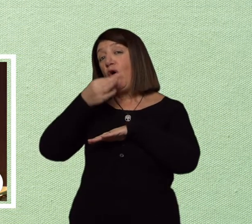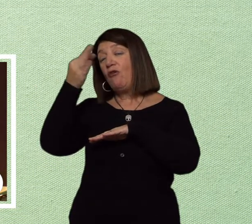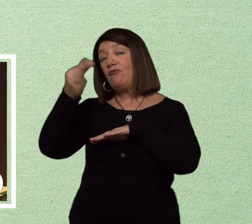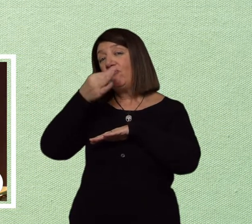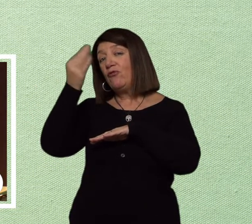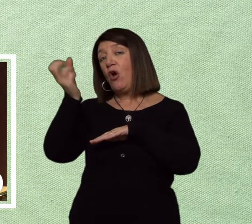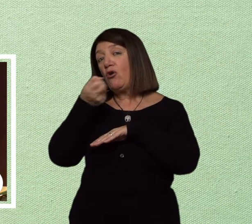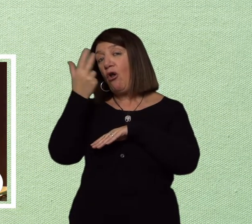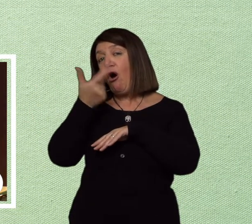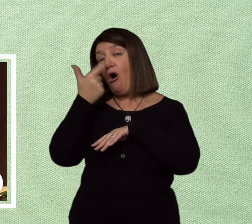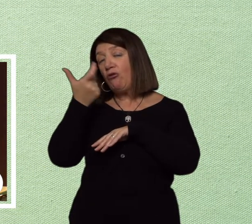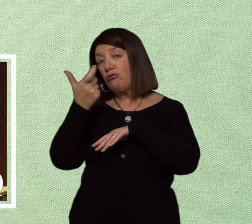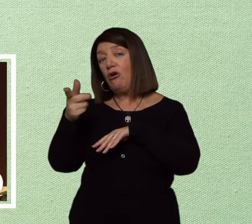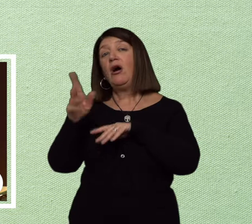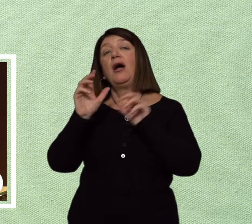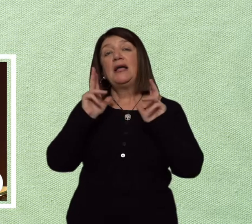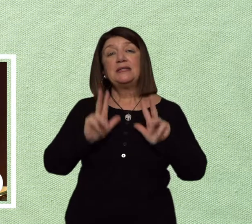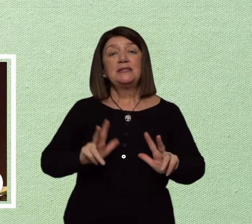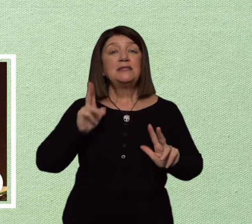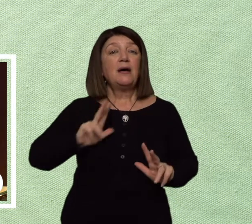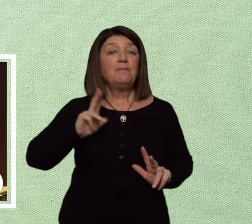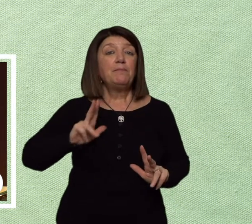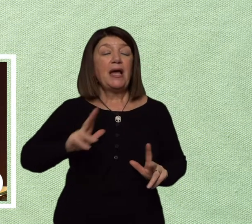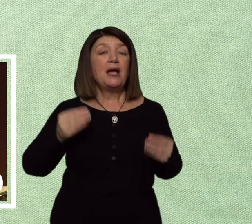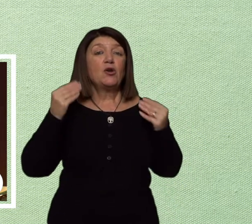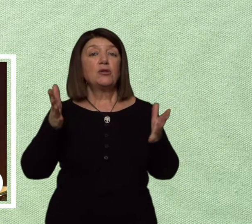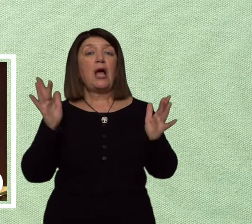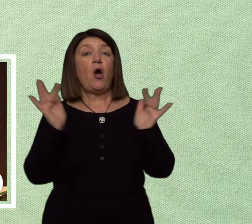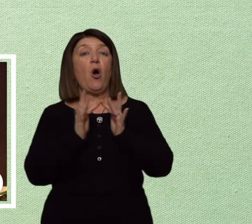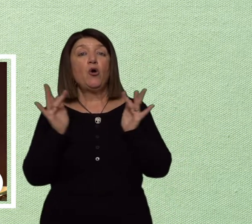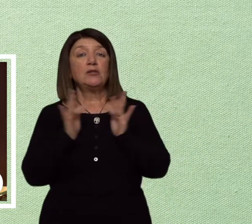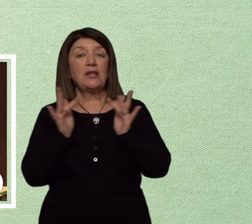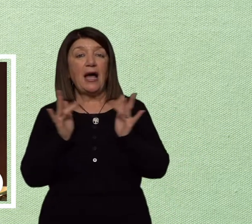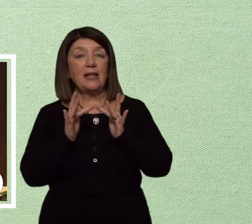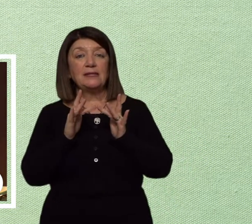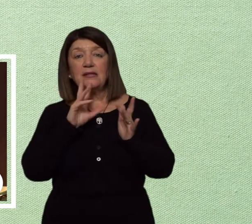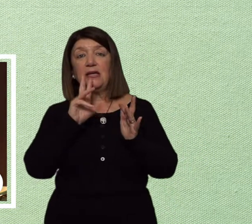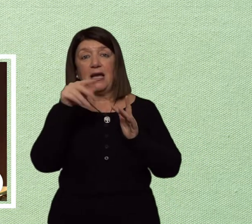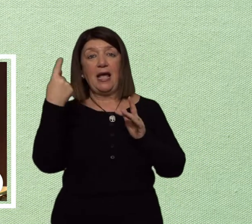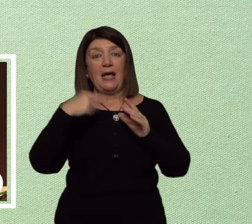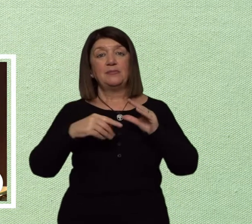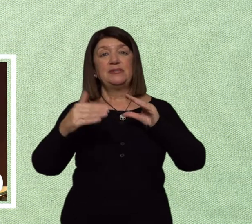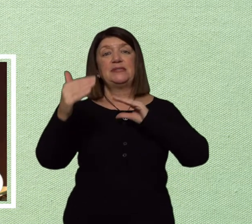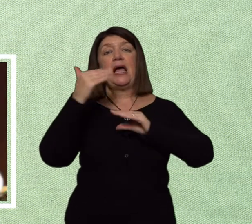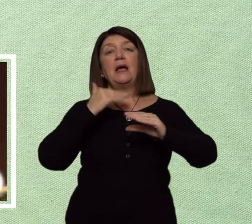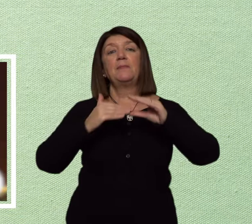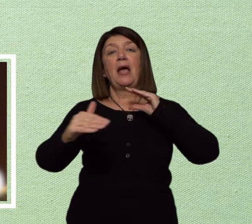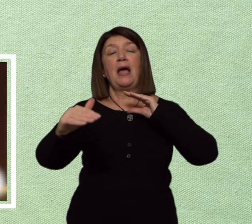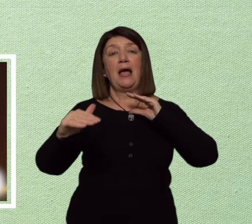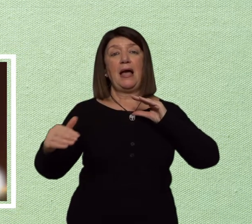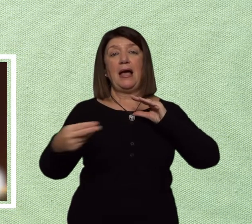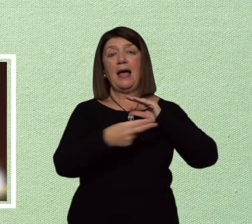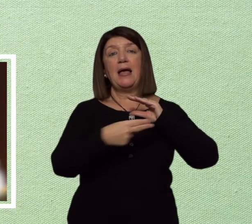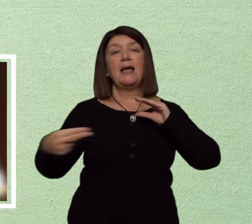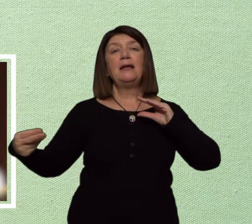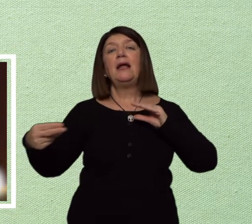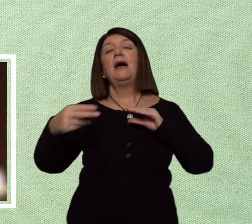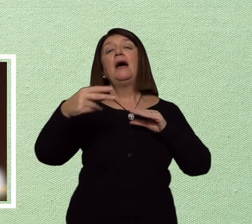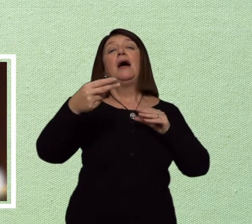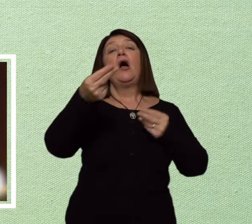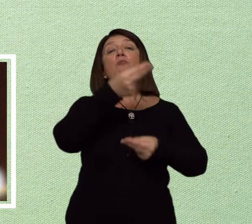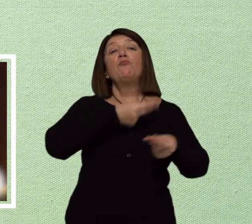dare dei contatti quindi vi lascio, vi dico la mail che è progettoilfiordiloto@gmial.com